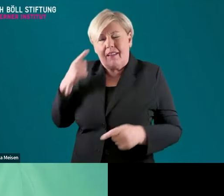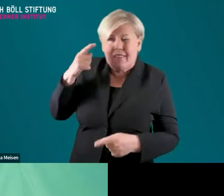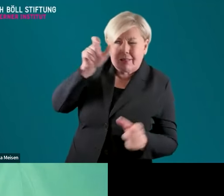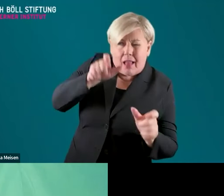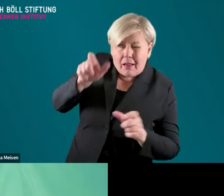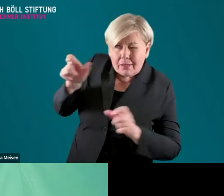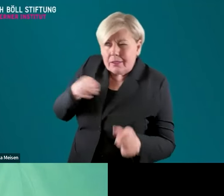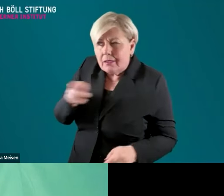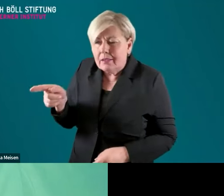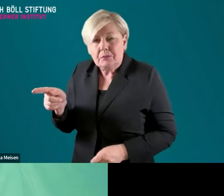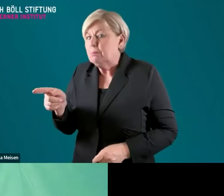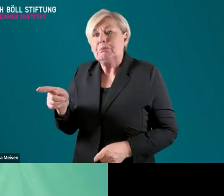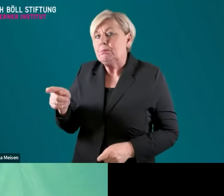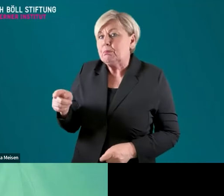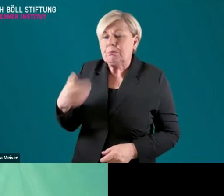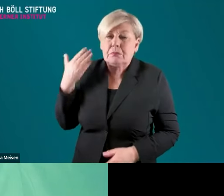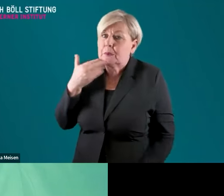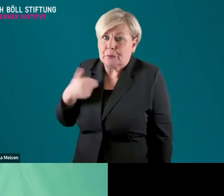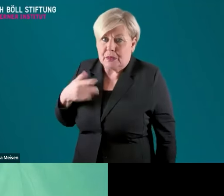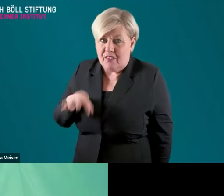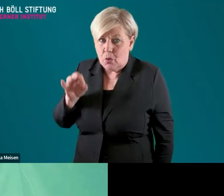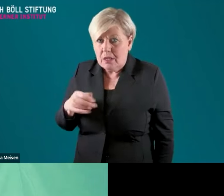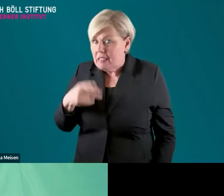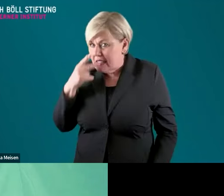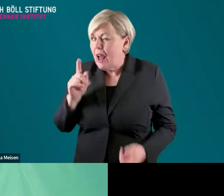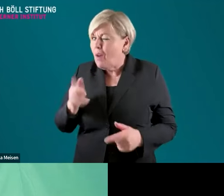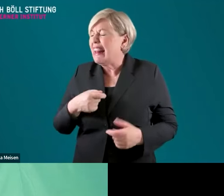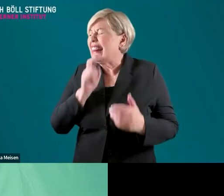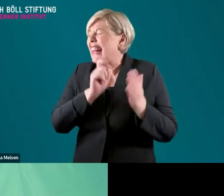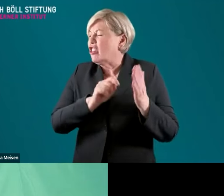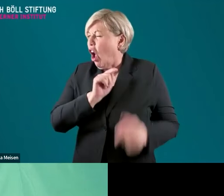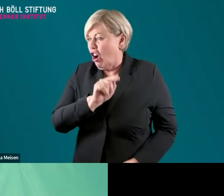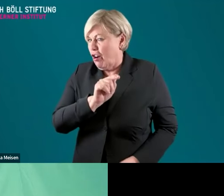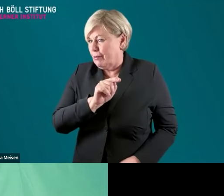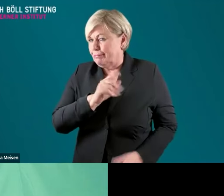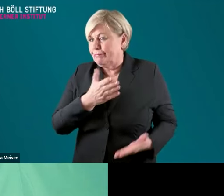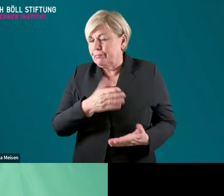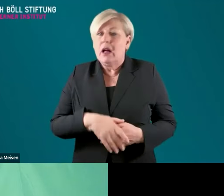bislang habe ich das nicht gefunden. Also, es scheint tatsächlich eher so ein TikTok-Phänomen zu sein, aber, oder ich hab es übersehen.